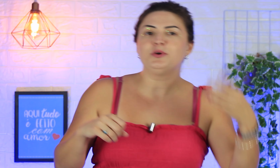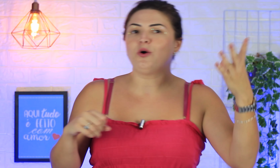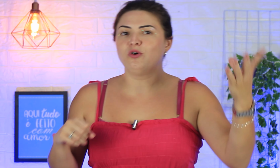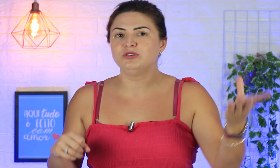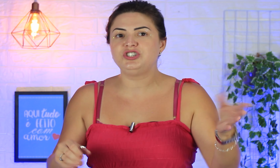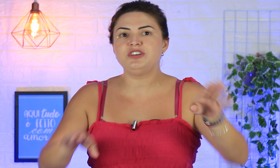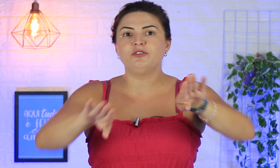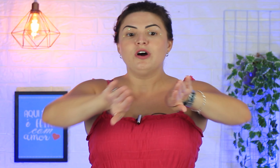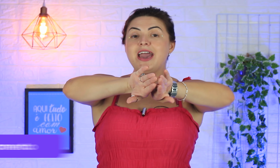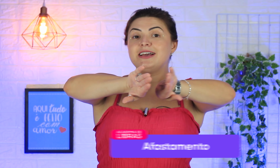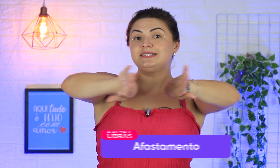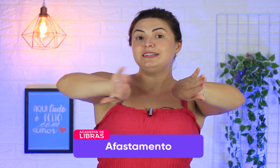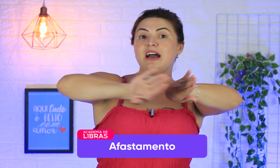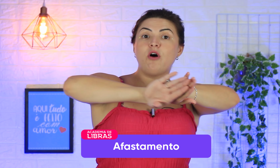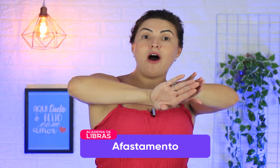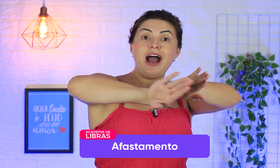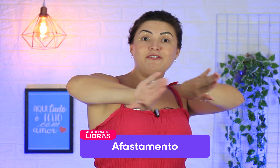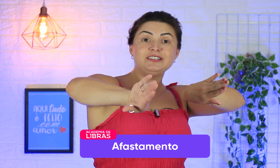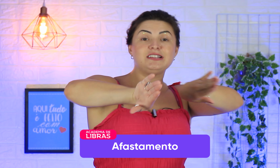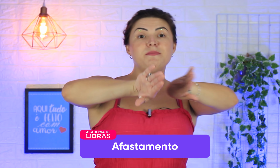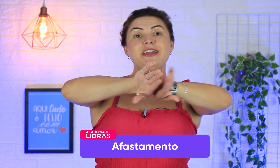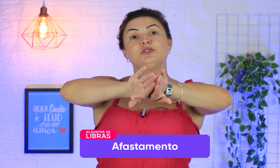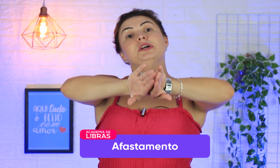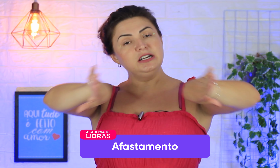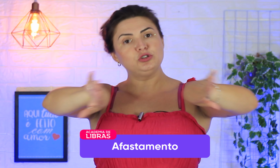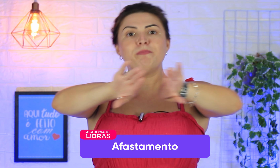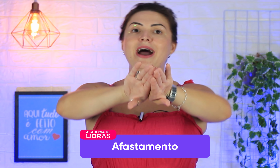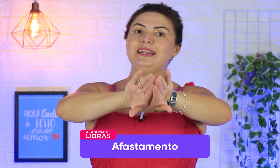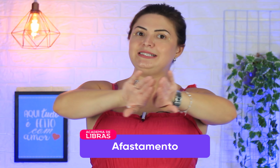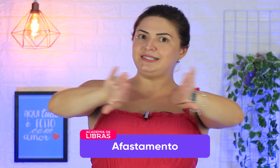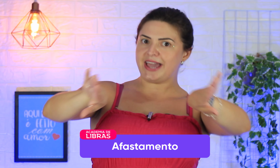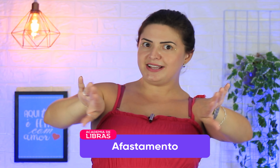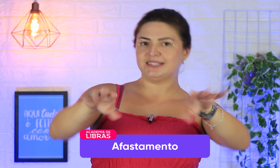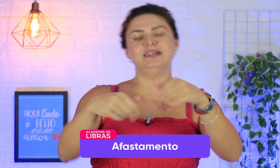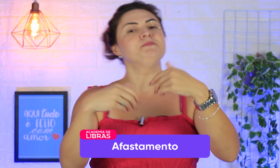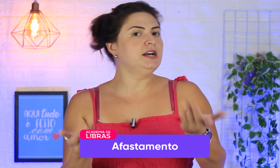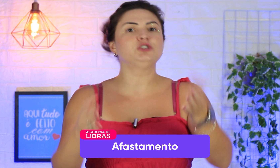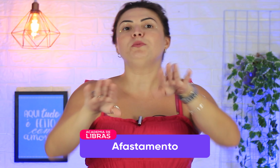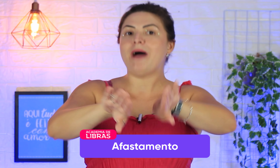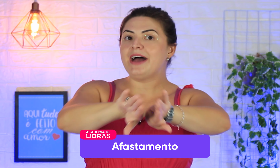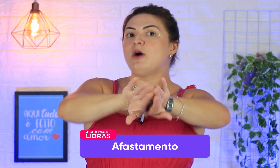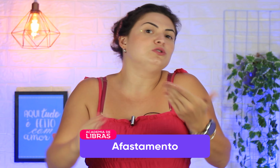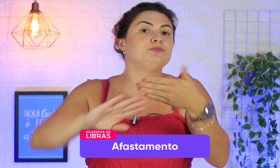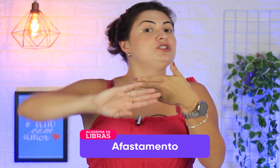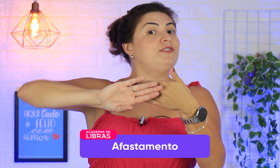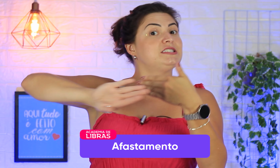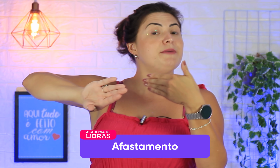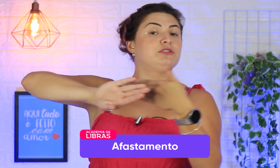por algum motivo é esse sinal ó afastamento tanto para licença tanto para algum tipo de afastamento